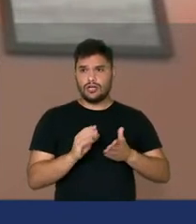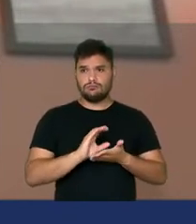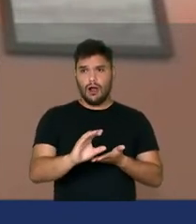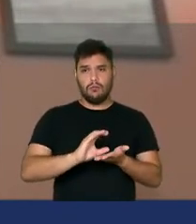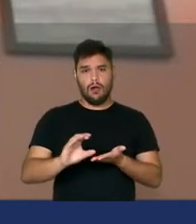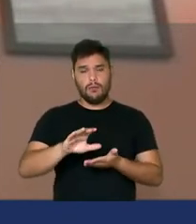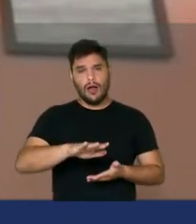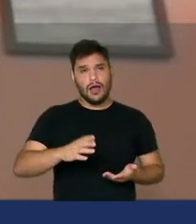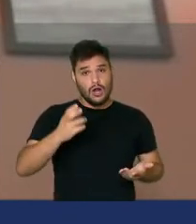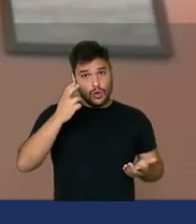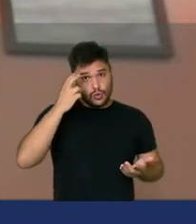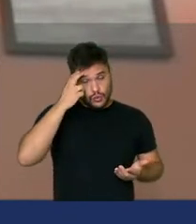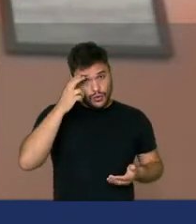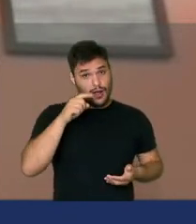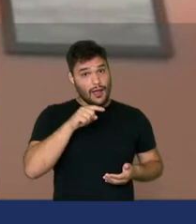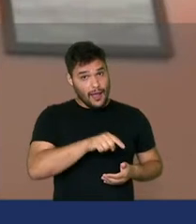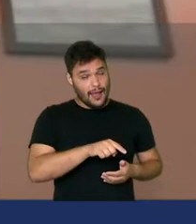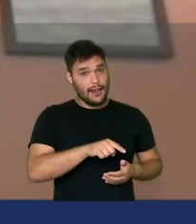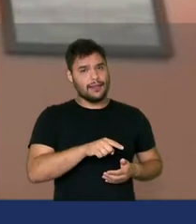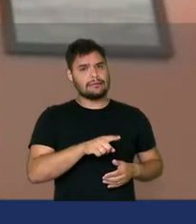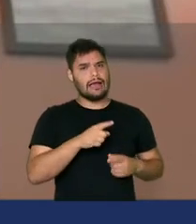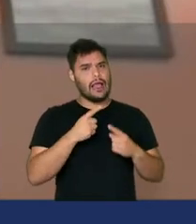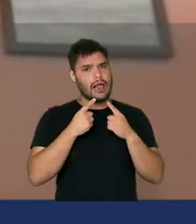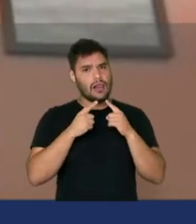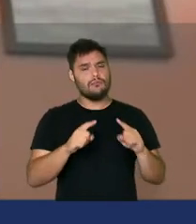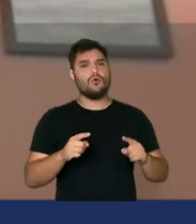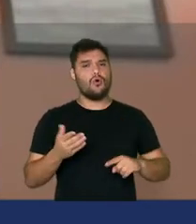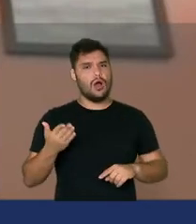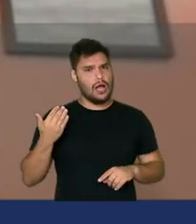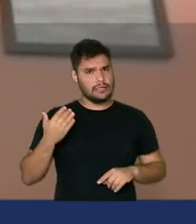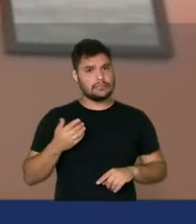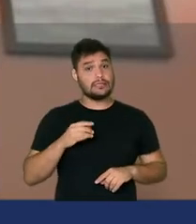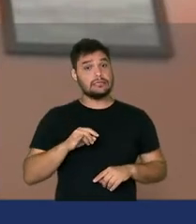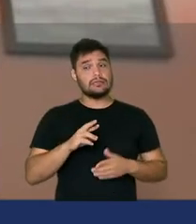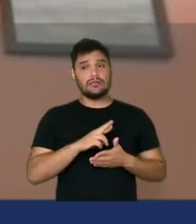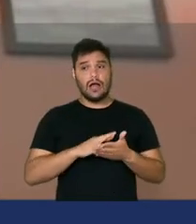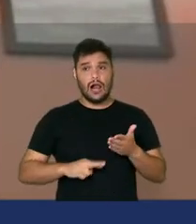FAVORÁVEL A DESTINAÇÃO DE BILHÕES DE REAIS PARA CULTURA